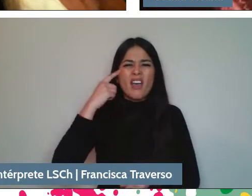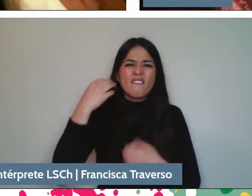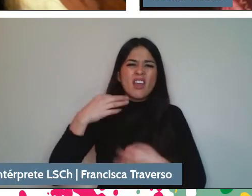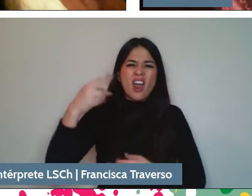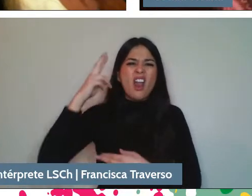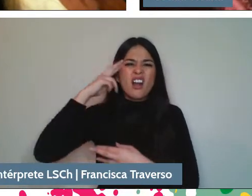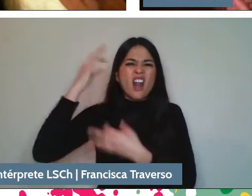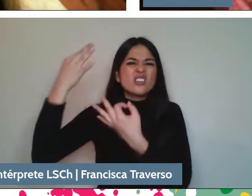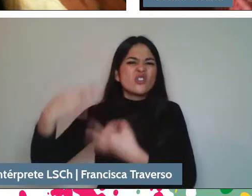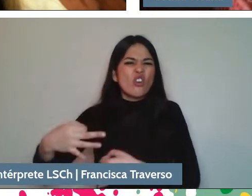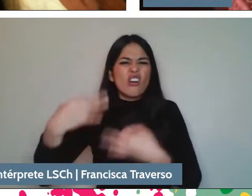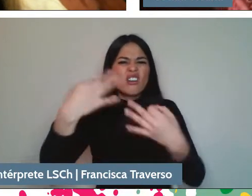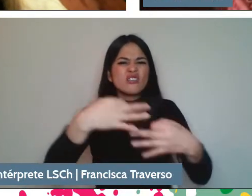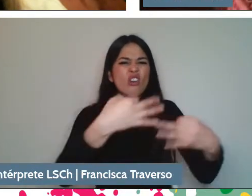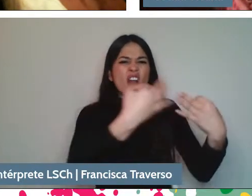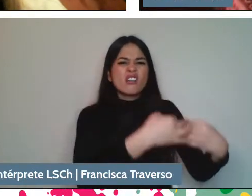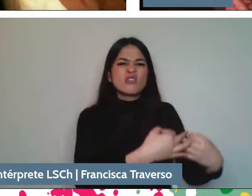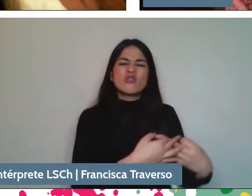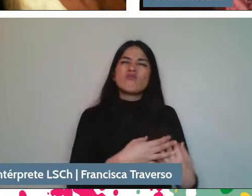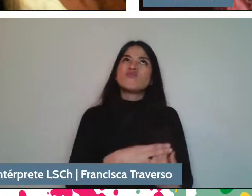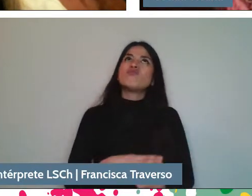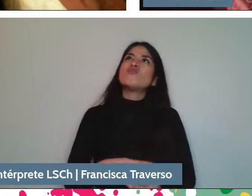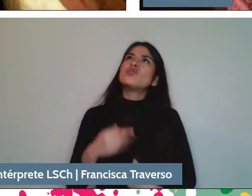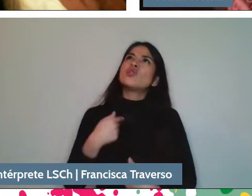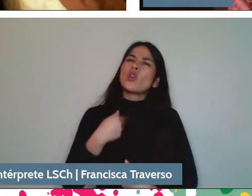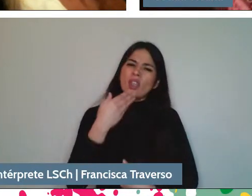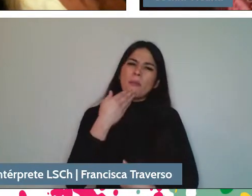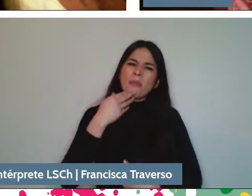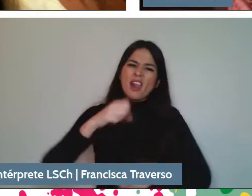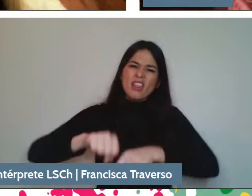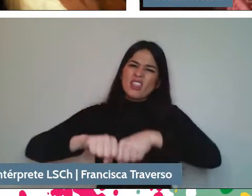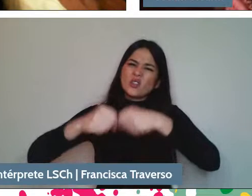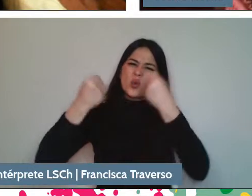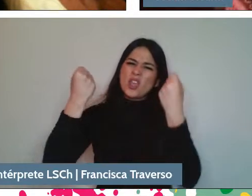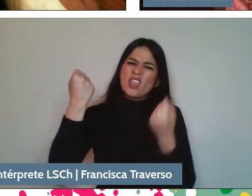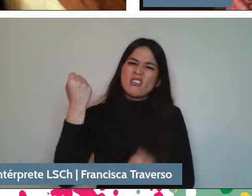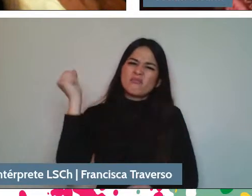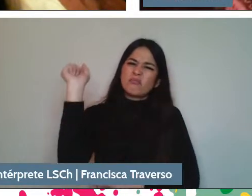Entonces, yo también participé en la destrucción de mi obra. No fue algo que me hicieron a mí